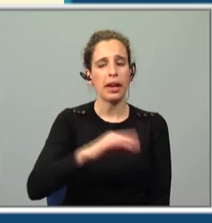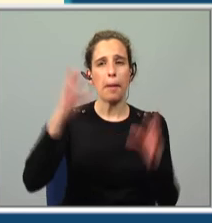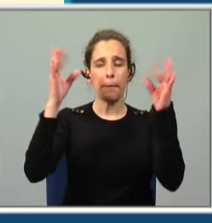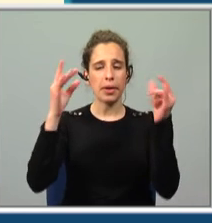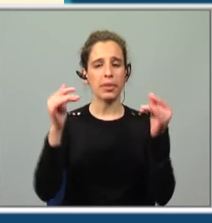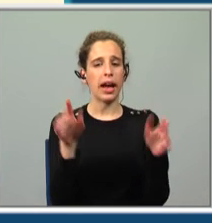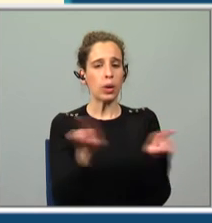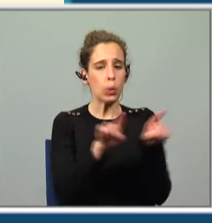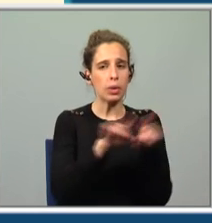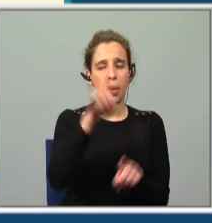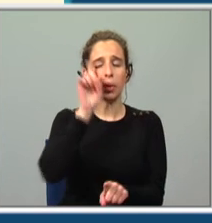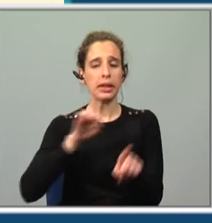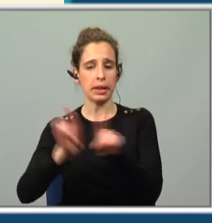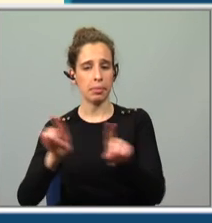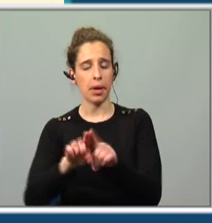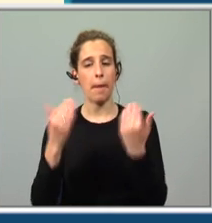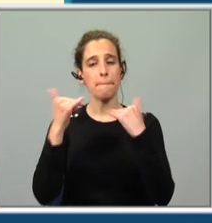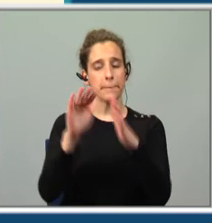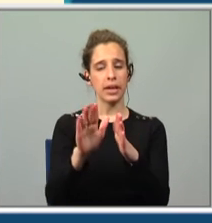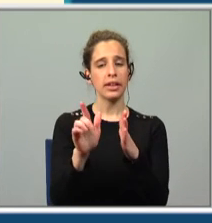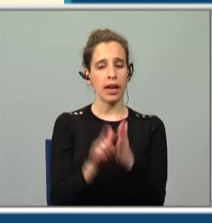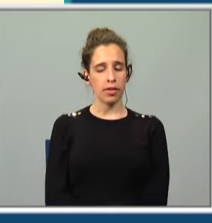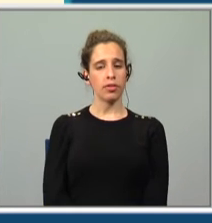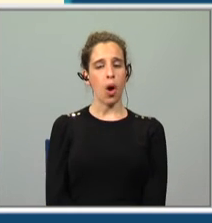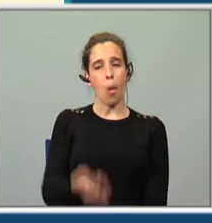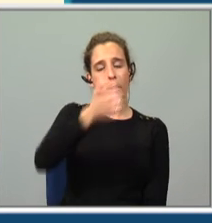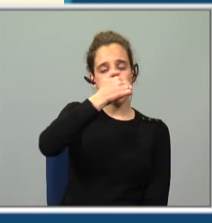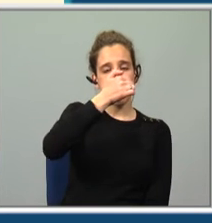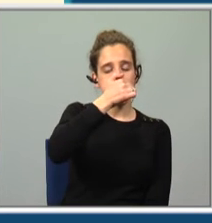com os seus irmãos e irmãs mas eles estavam demasiado ocupados com o clube 和他們的兄弟姐妹，但他們俱樂部太忙了